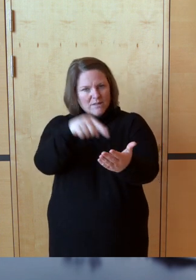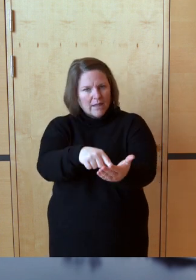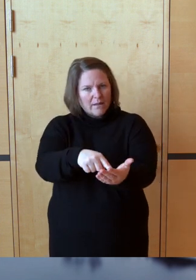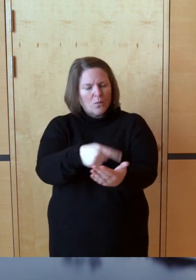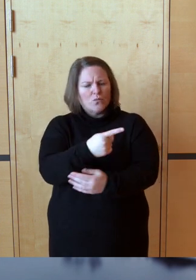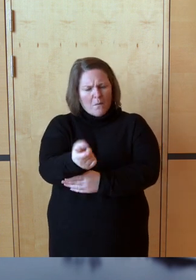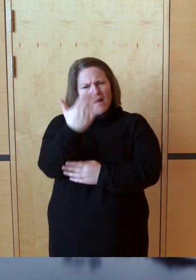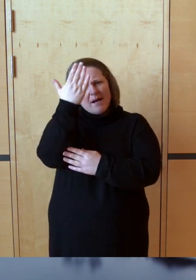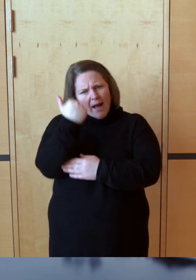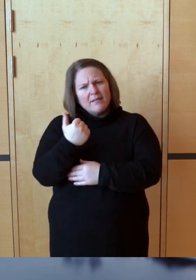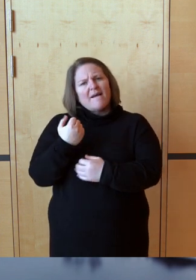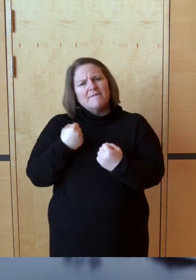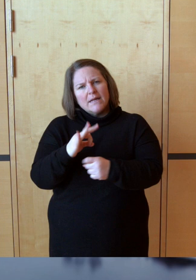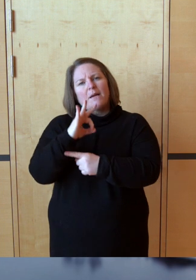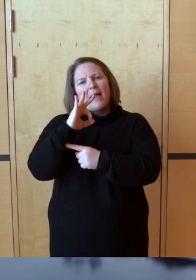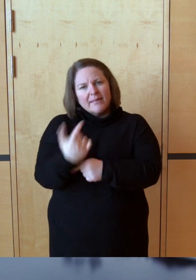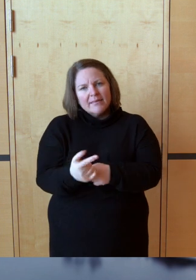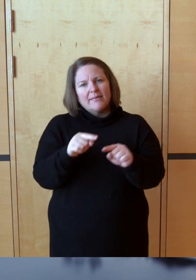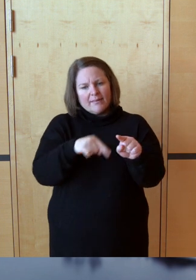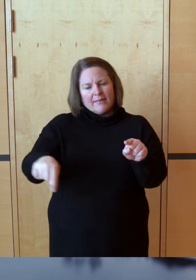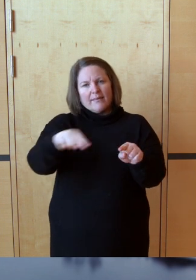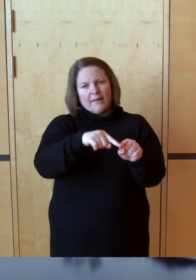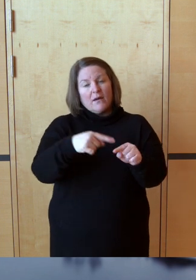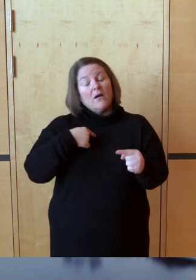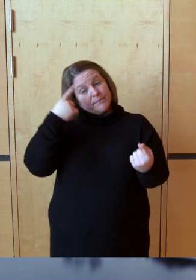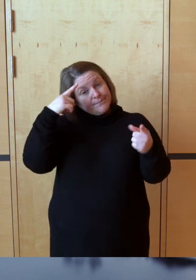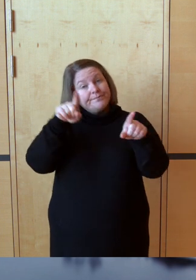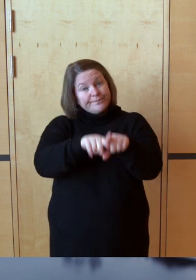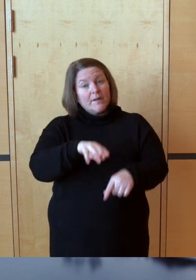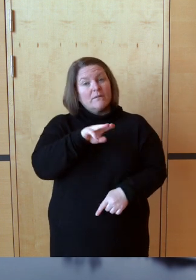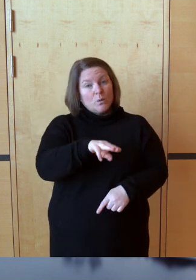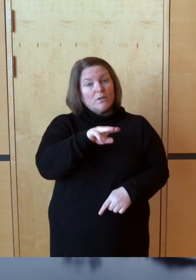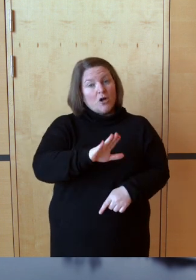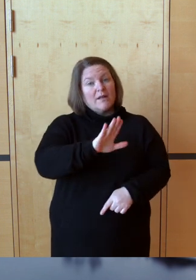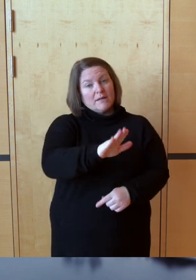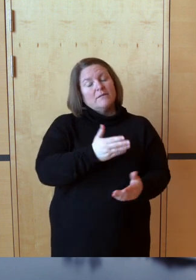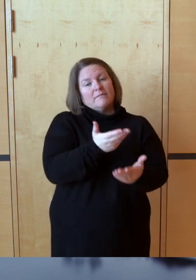Sätt som sagt brukar bifall till Moderaternas kyrkan eller